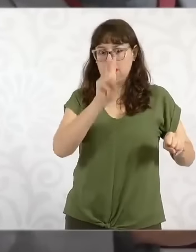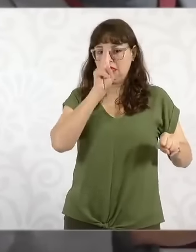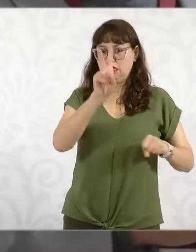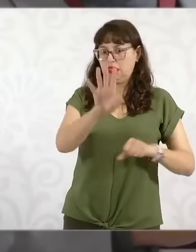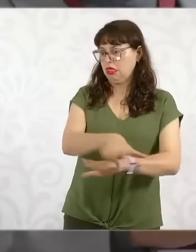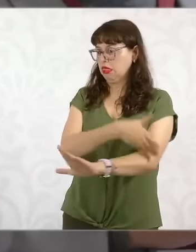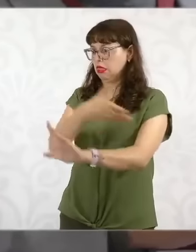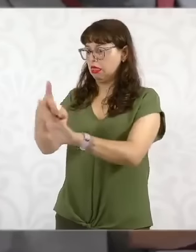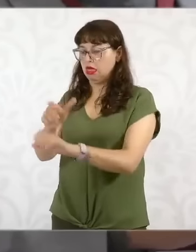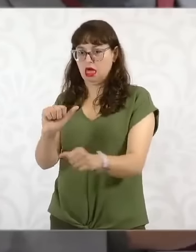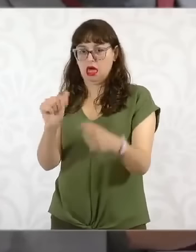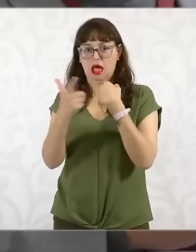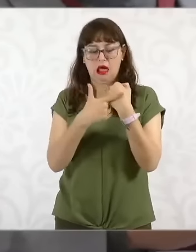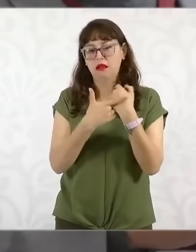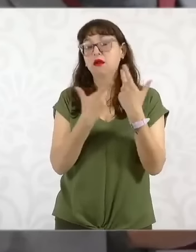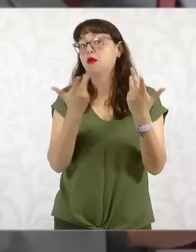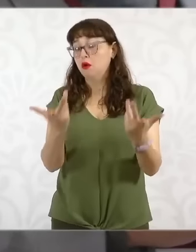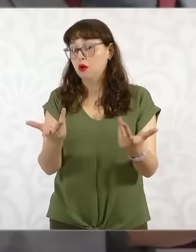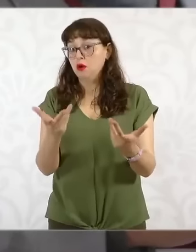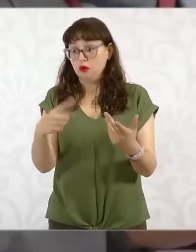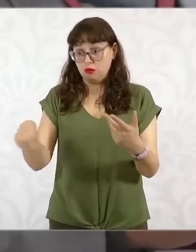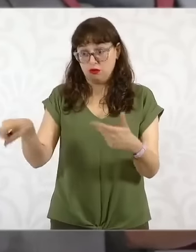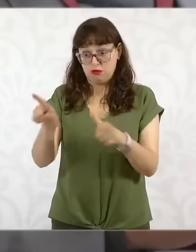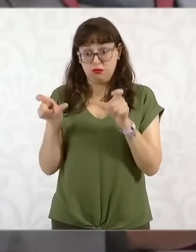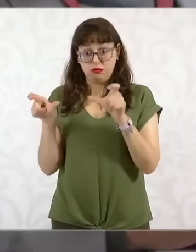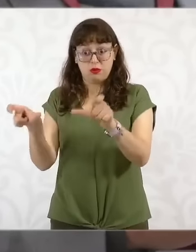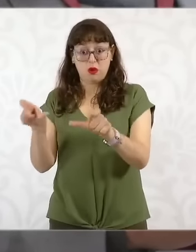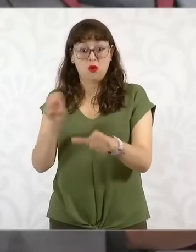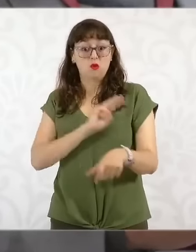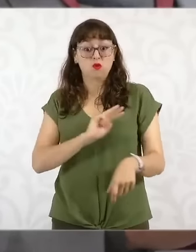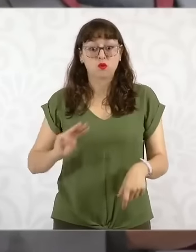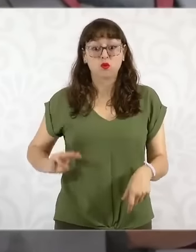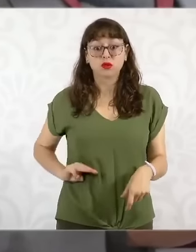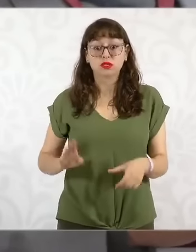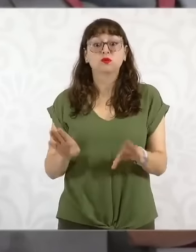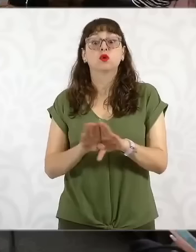encuentra también preguntarle cómo se encuentra este municipio, este estado en estos momentos?